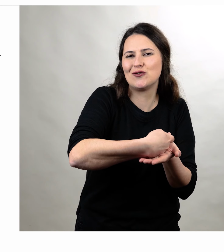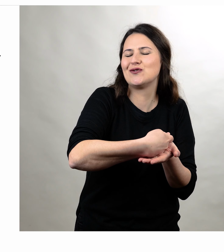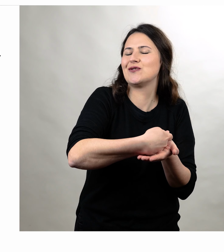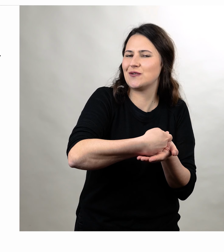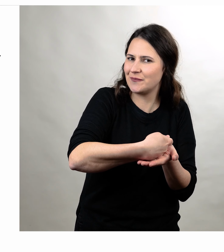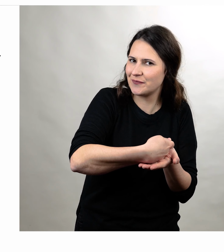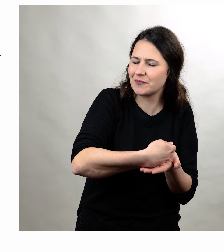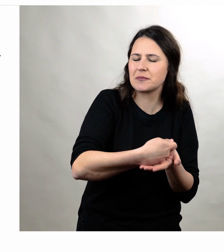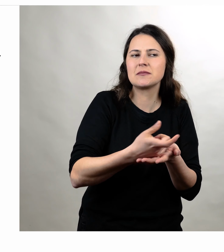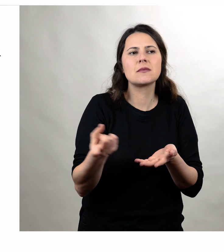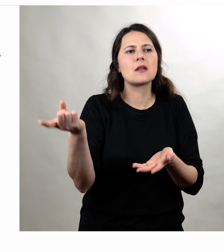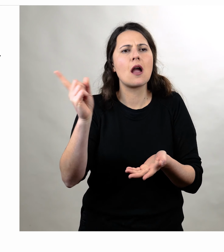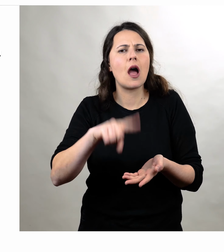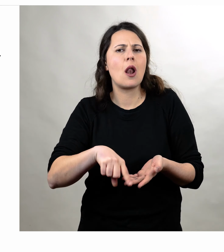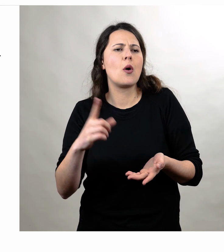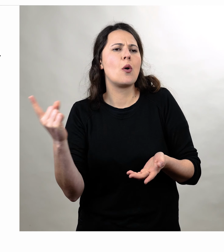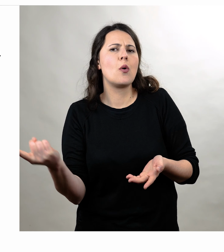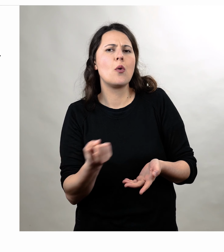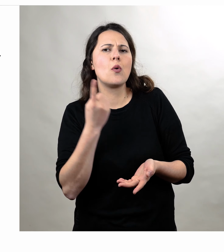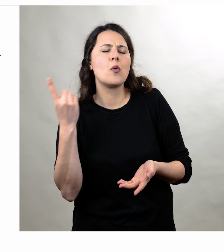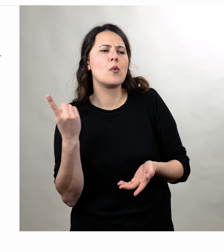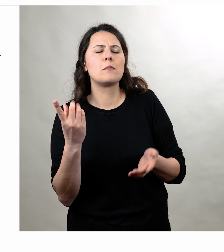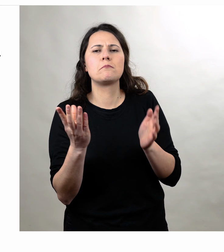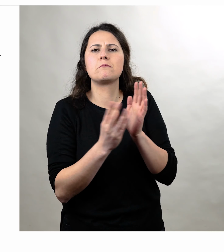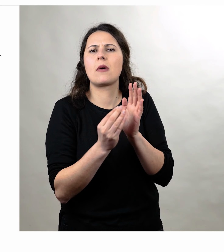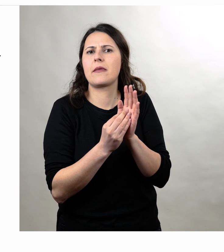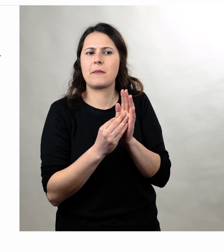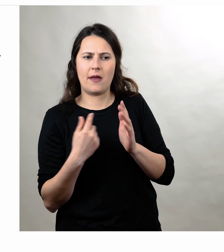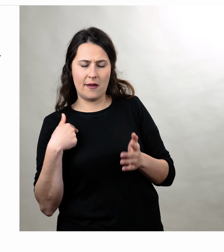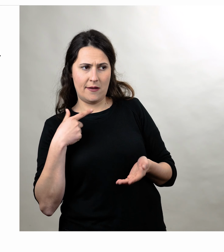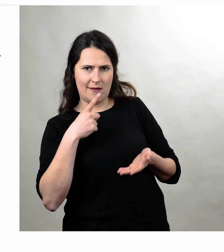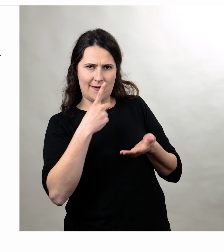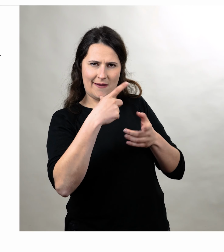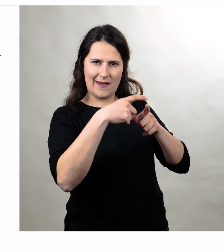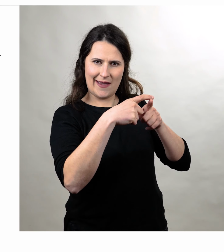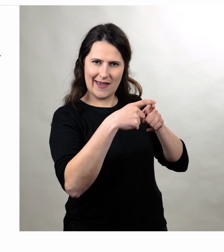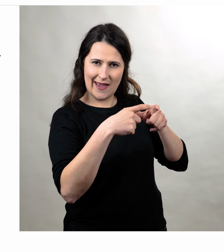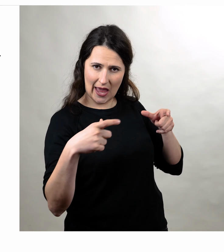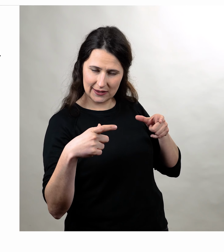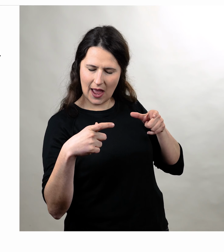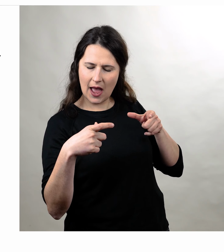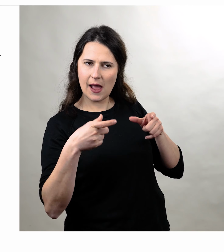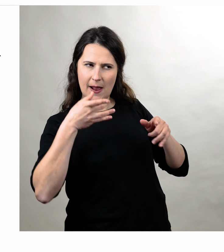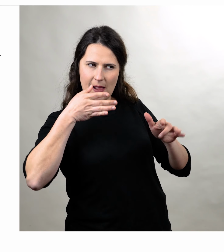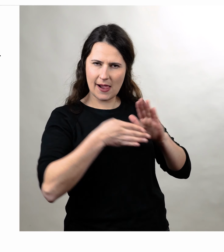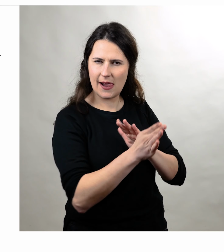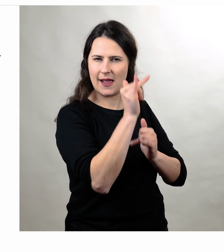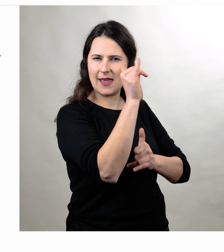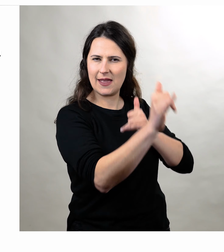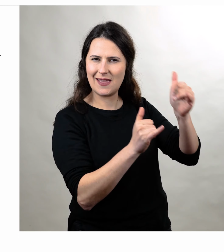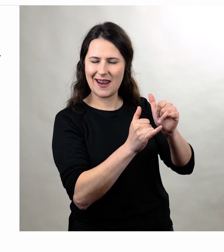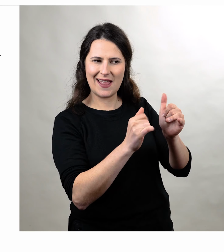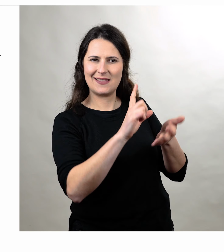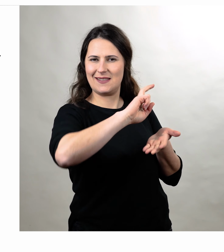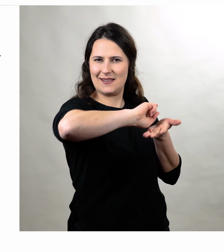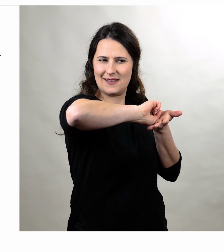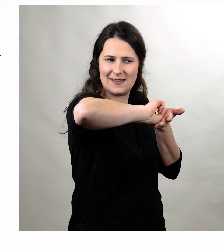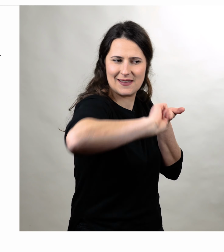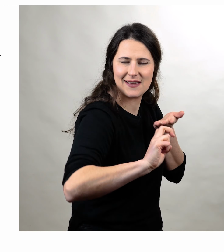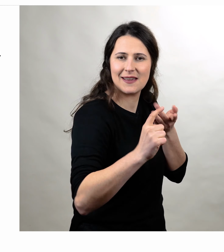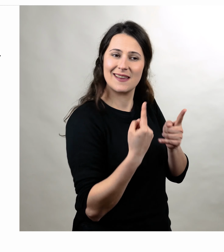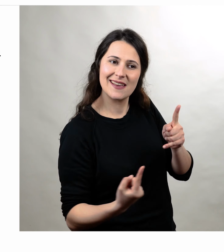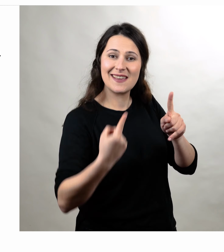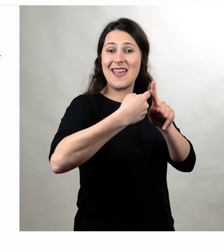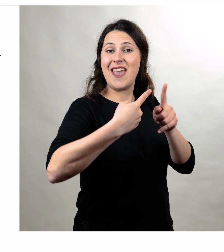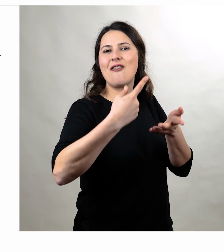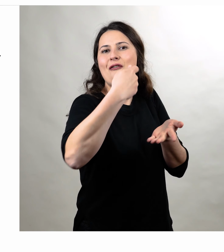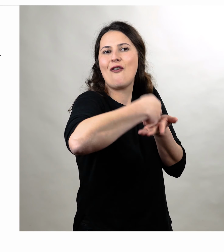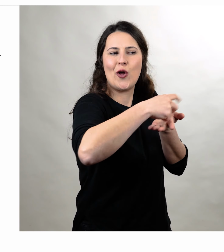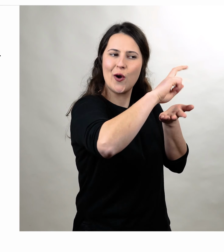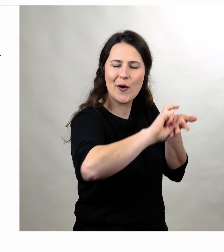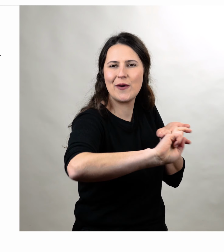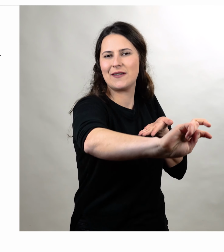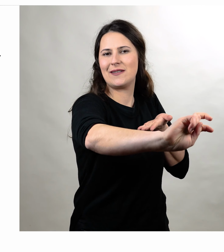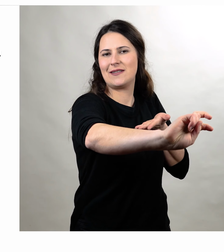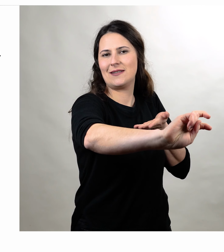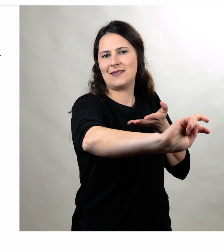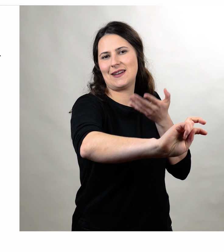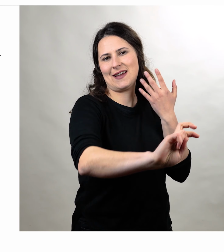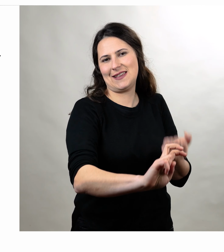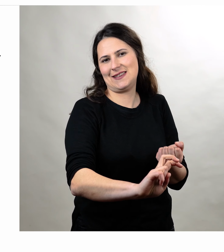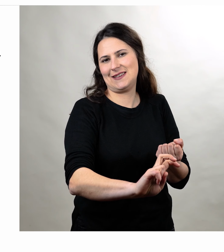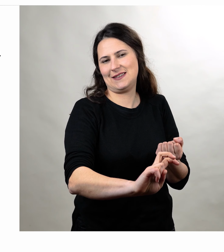ή τα τέλη συναλλαγής που πρέπει να πληρωθούν όταν χρησιμοποιείται πιστωτική κάρτα για ολοκλήρωση της πληρωμής.